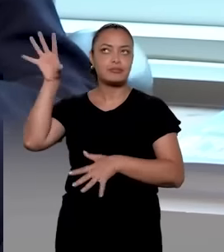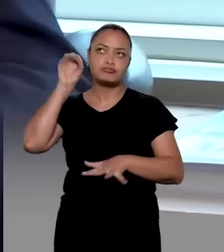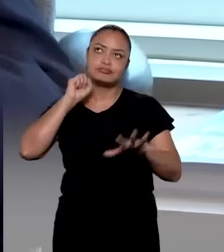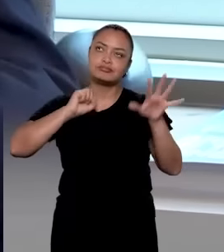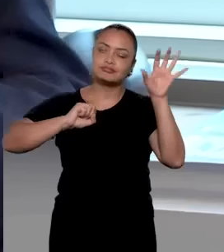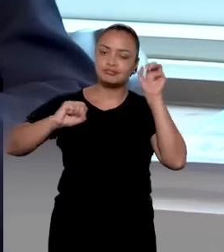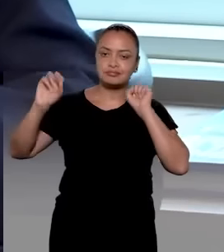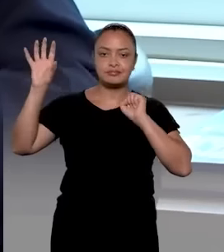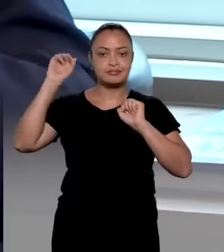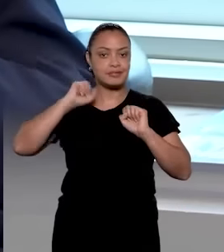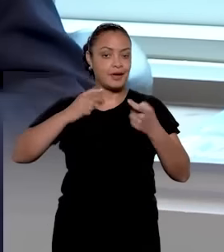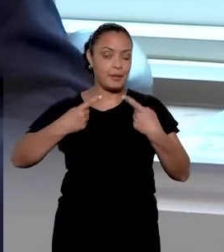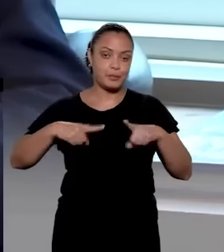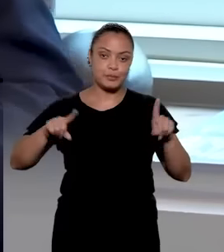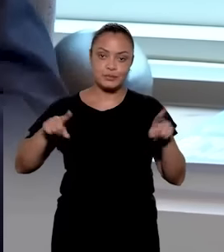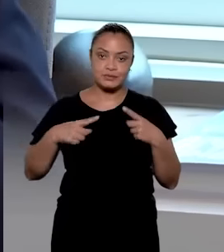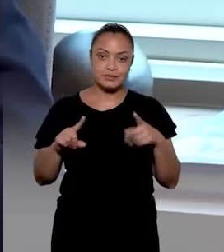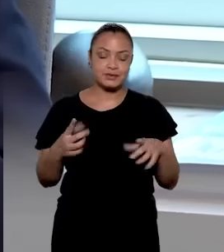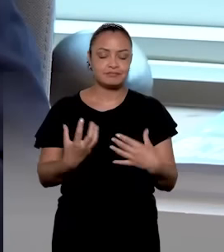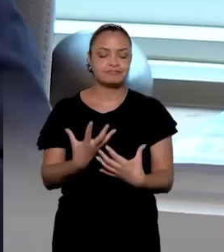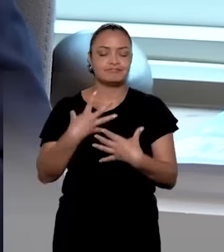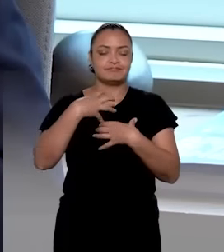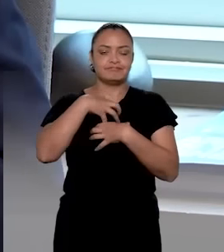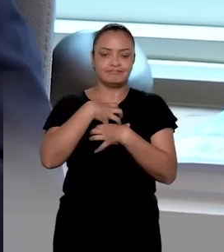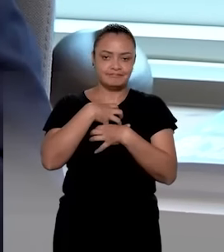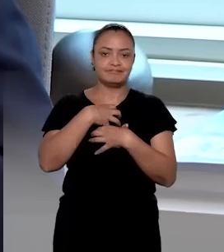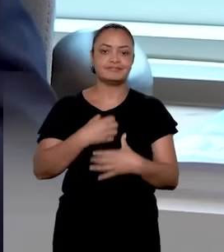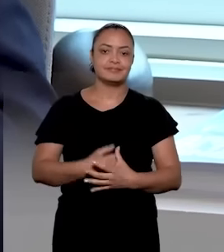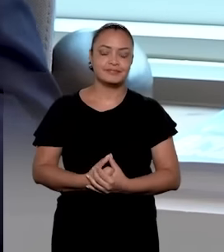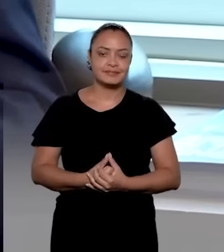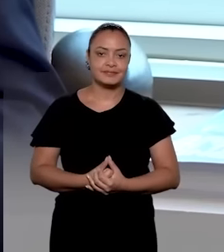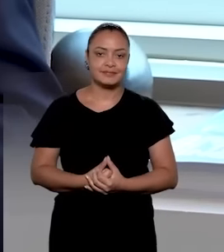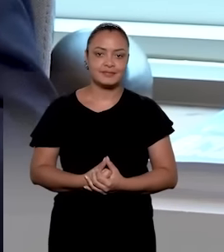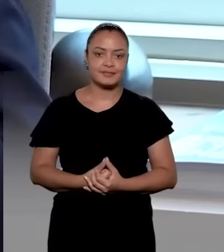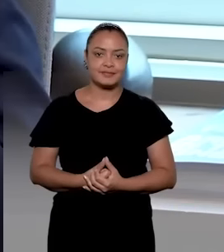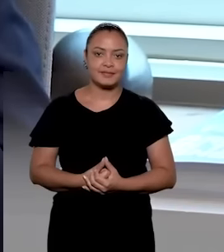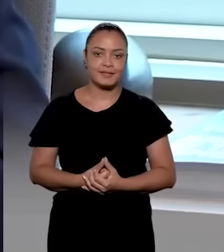também da Nilla Pizzi, Domenico Modugno. Então, eu passei a infância inteira, toda noite ouvindo música, aquilo foi uma coisa que me envolveu pela vida toda.